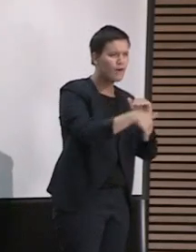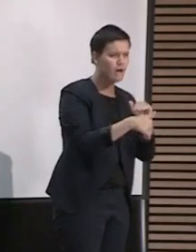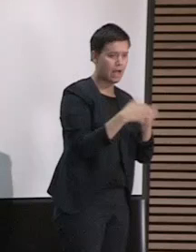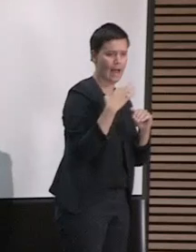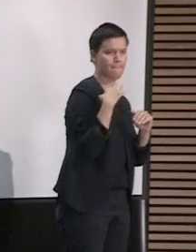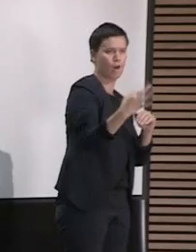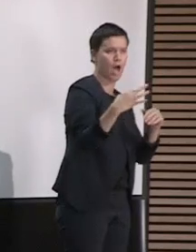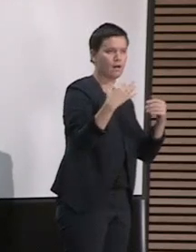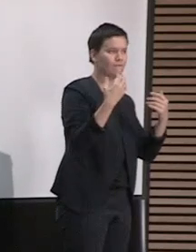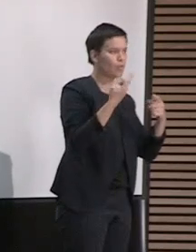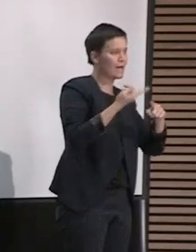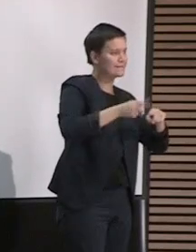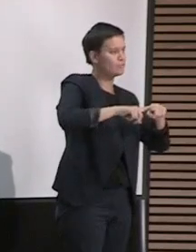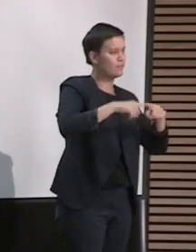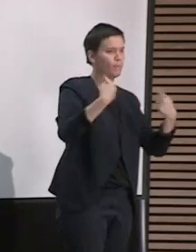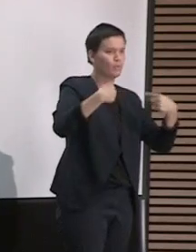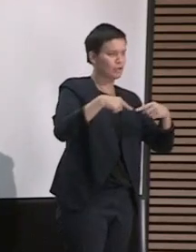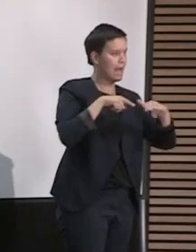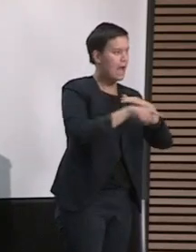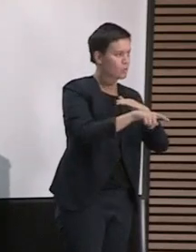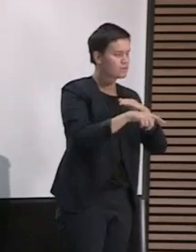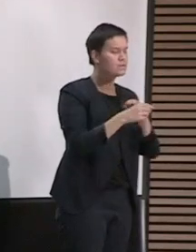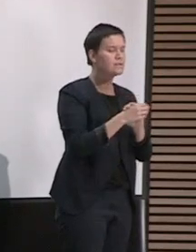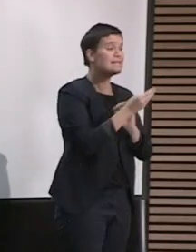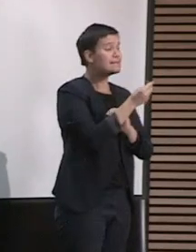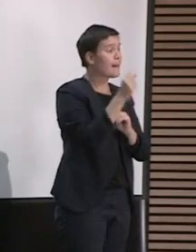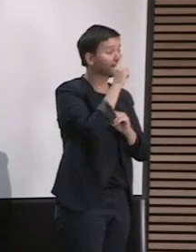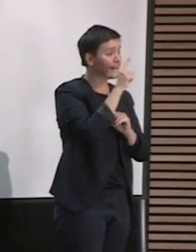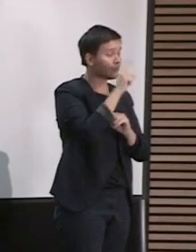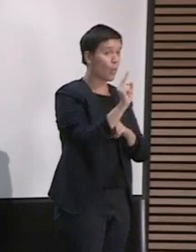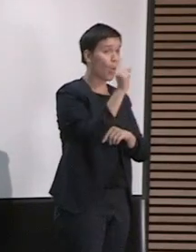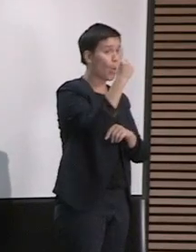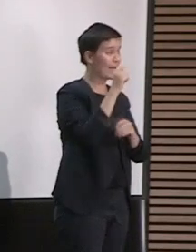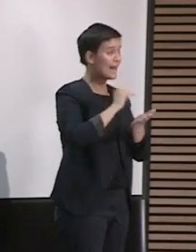nga akoranga mai i te mea ka mahi tonu tatou.